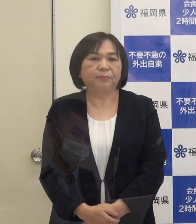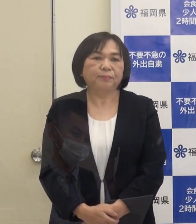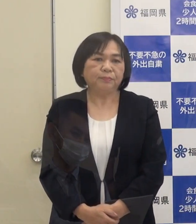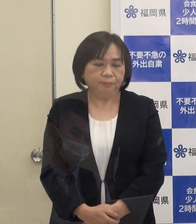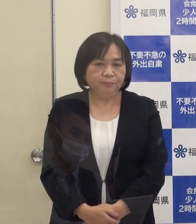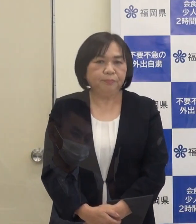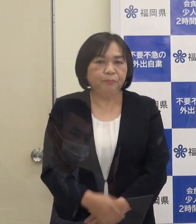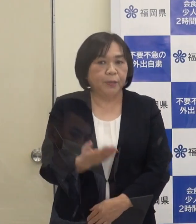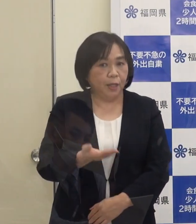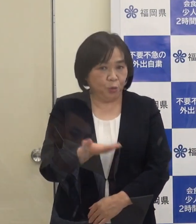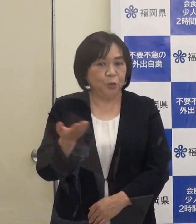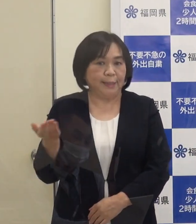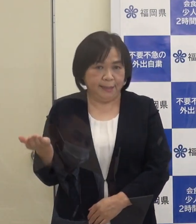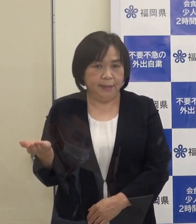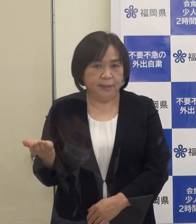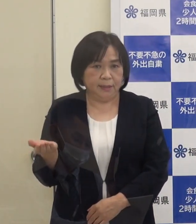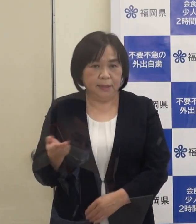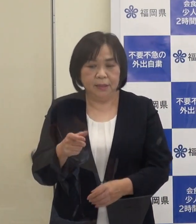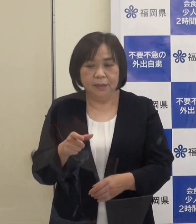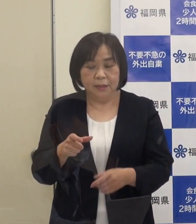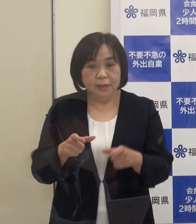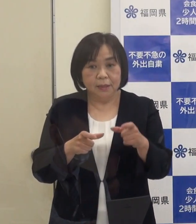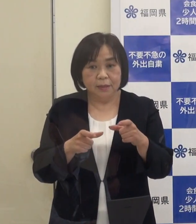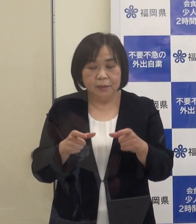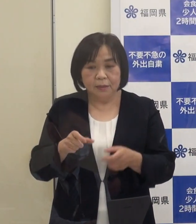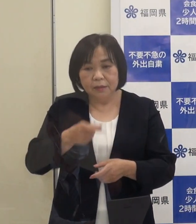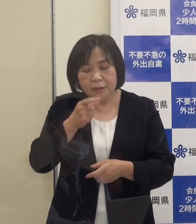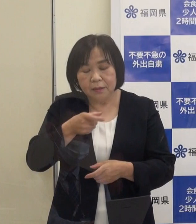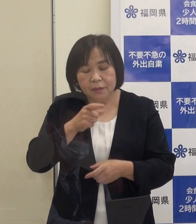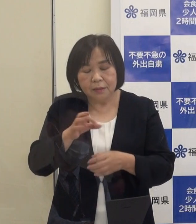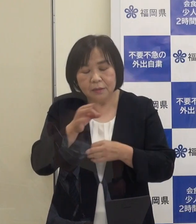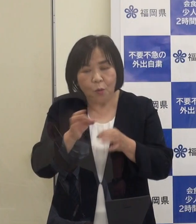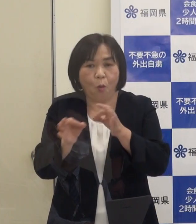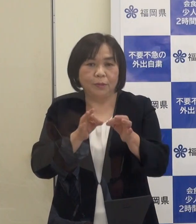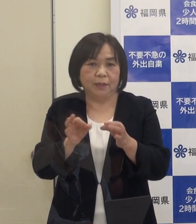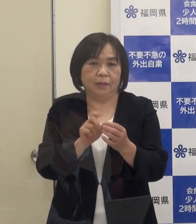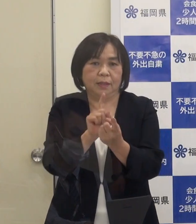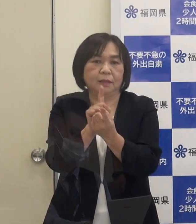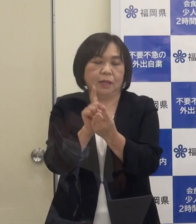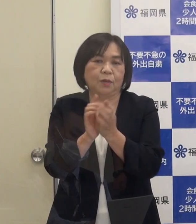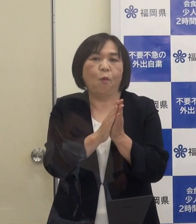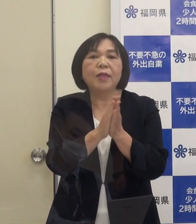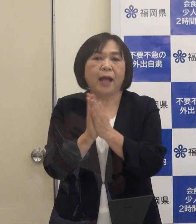次に 飲食店の皆さんへのお願いです